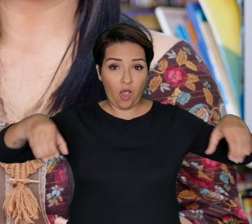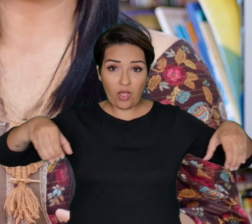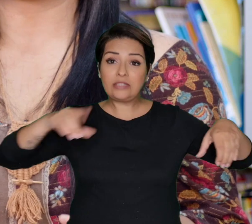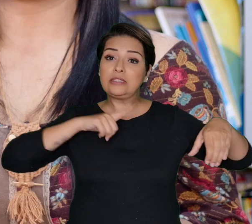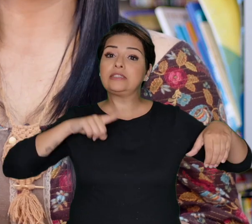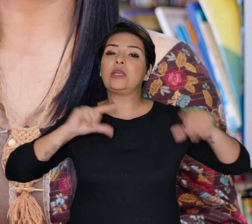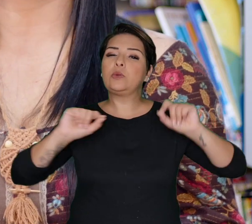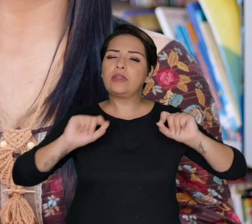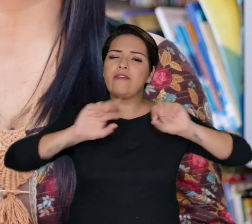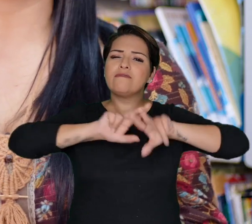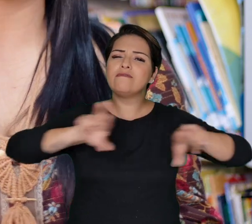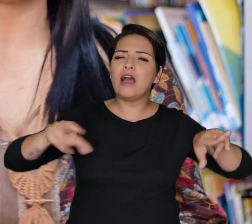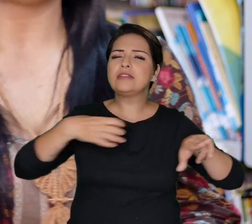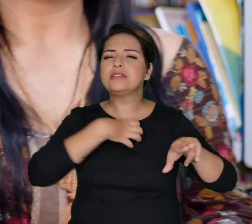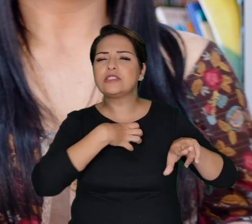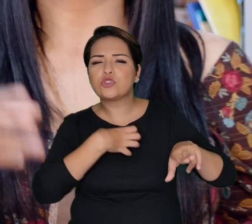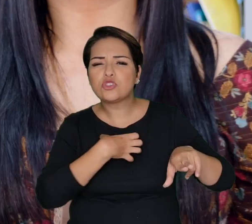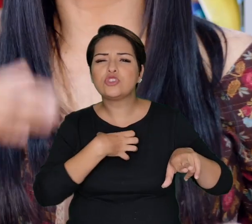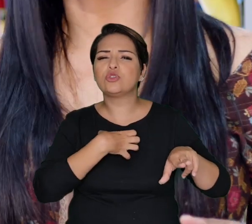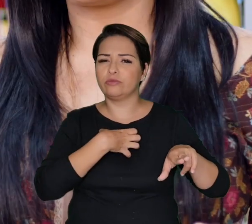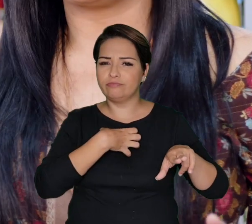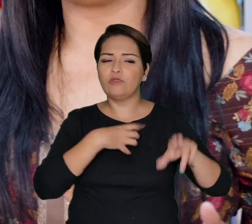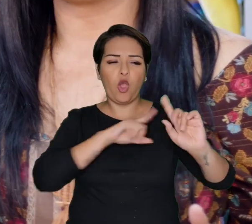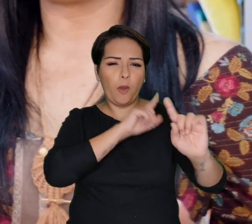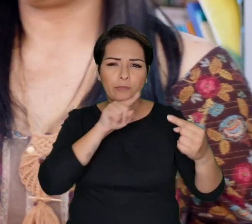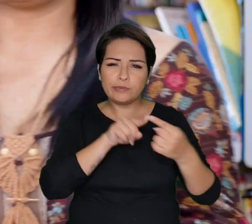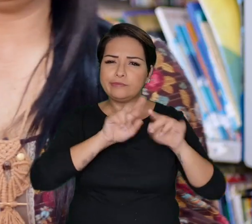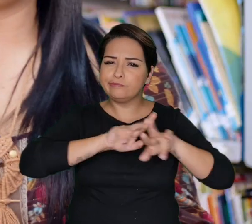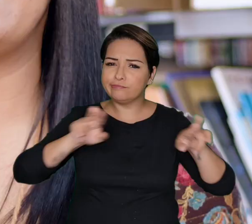sentidos, tem essas múltiplas funções, vamos dizer assim.